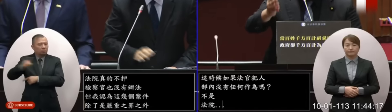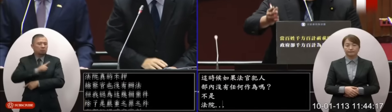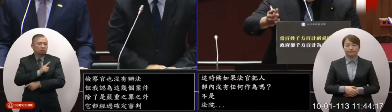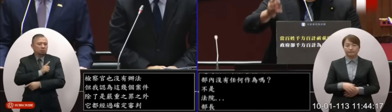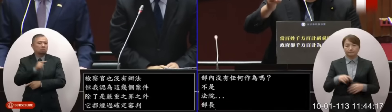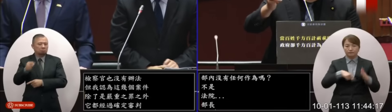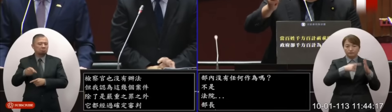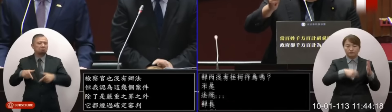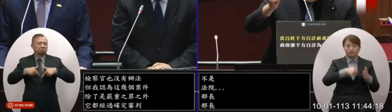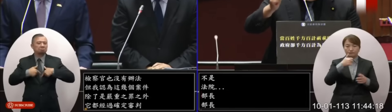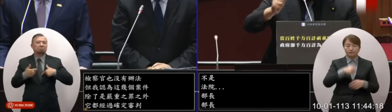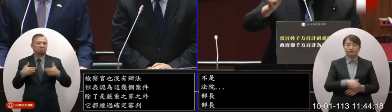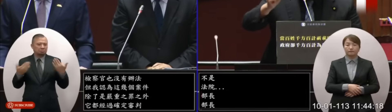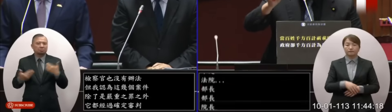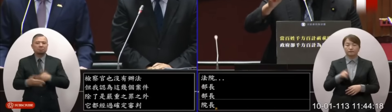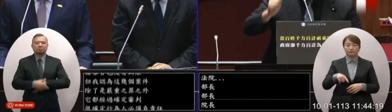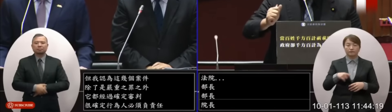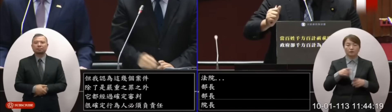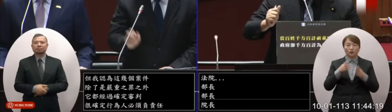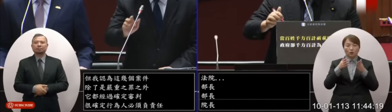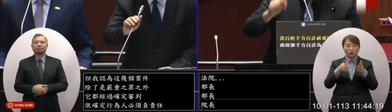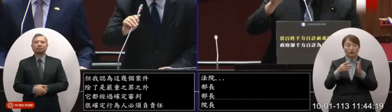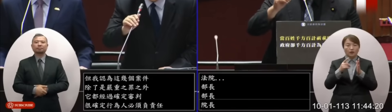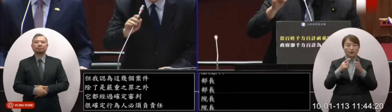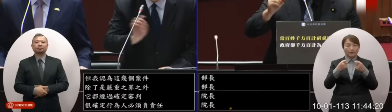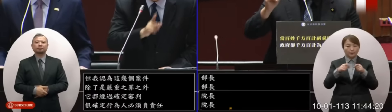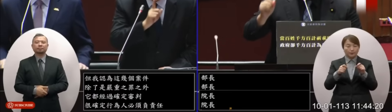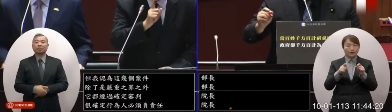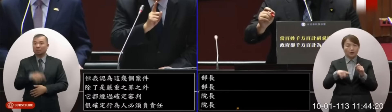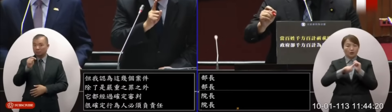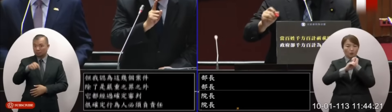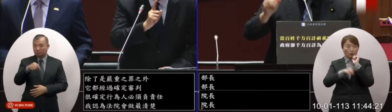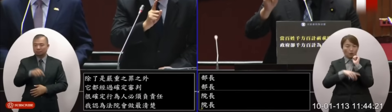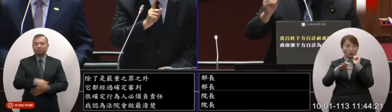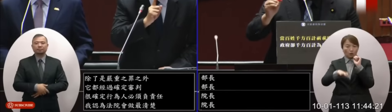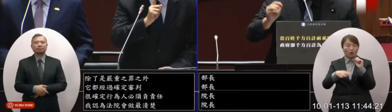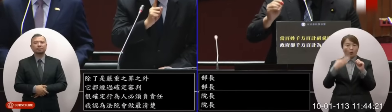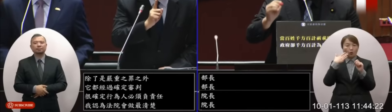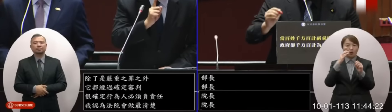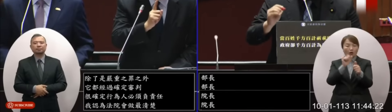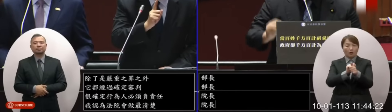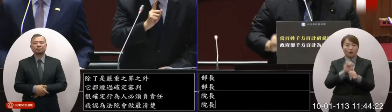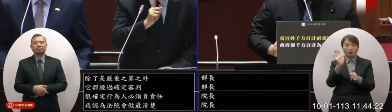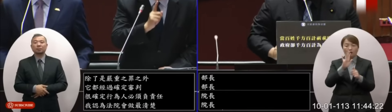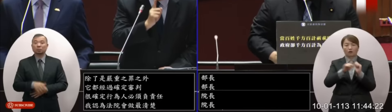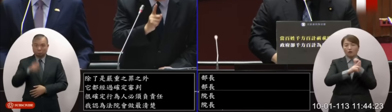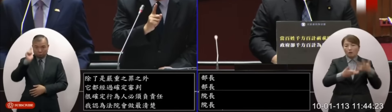院長 我說的很簡單 這個法院不押的話 法務部除非除非